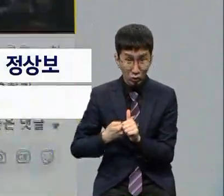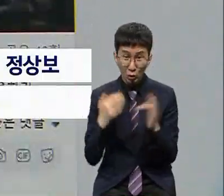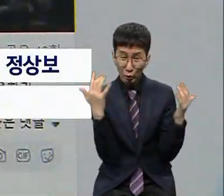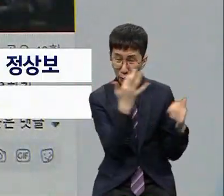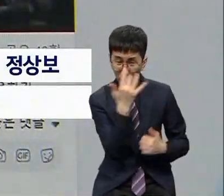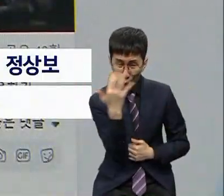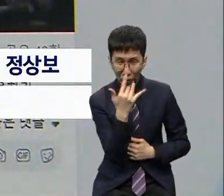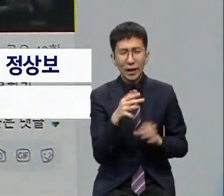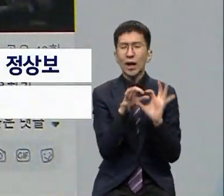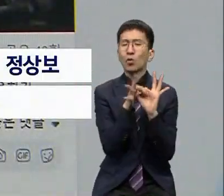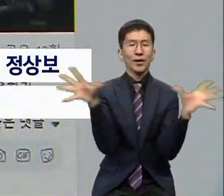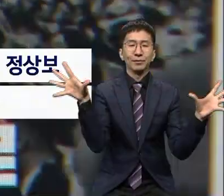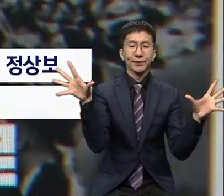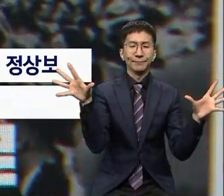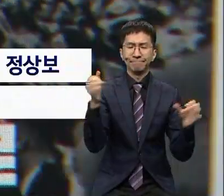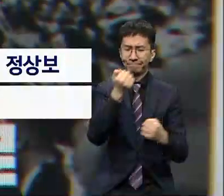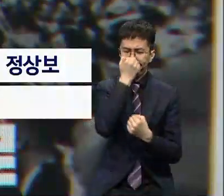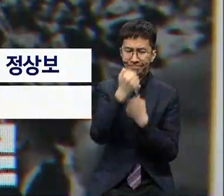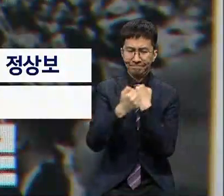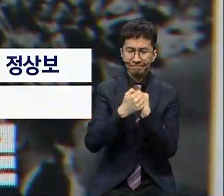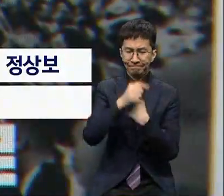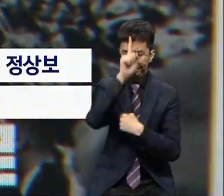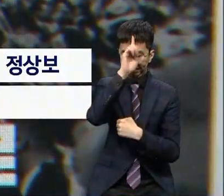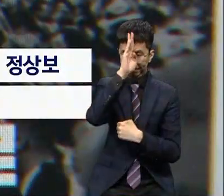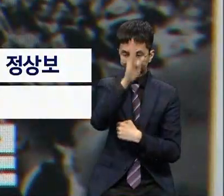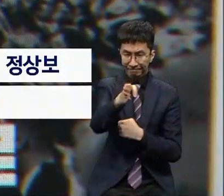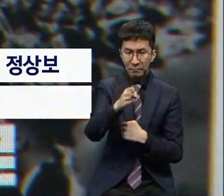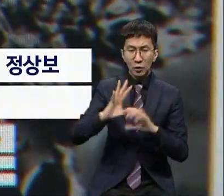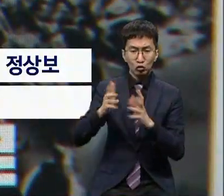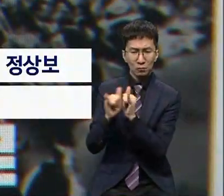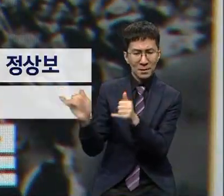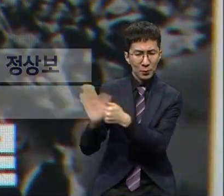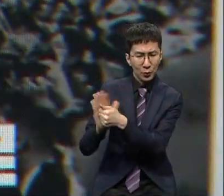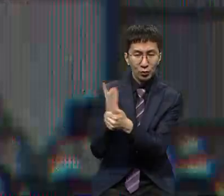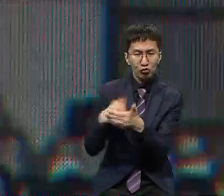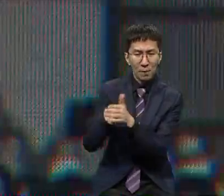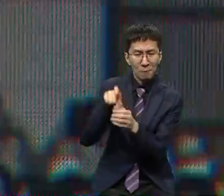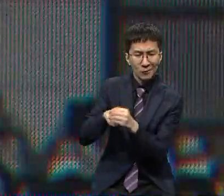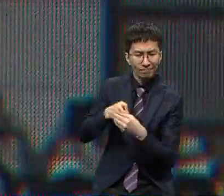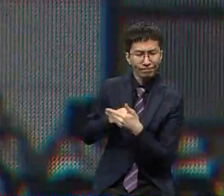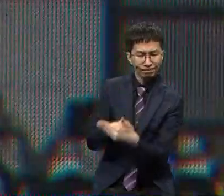이제 국민의 윤석열로서 새 걸음을